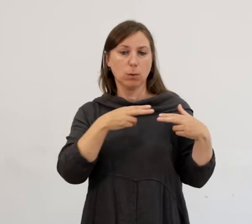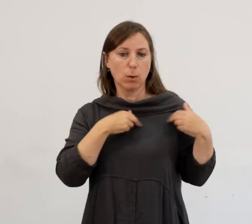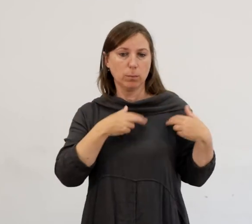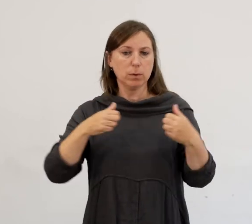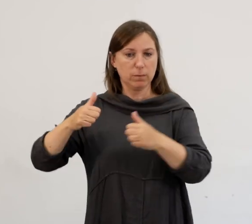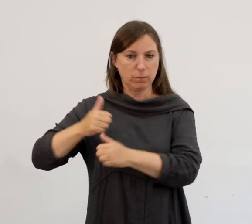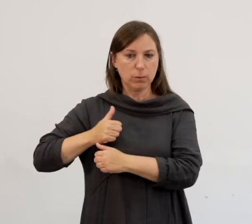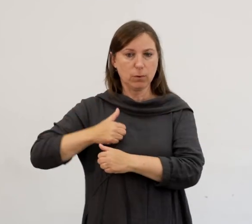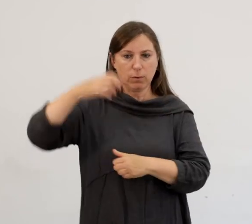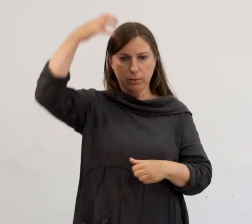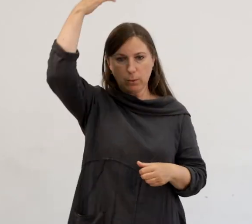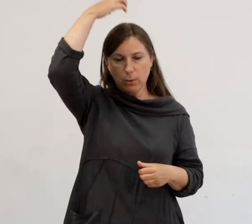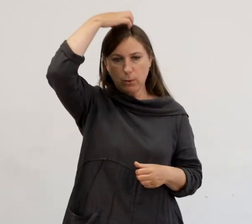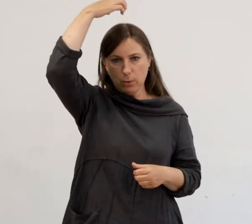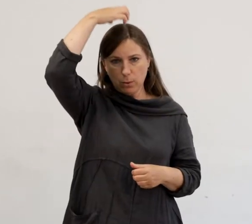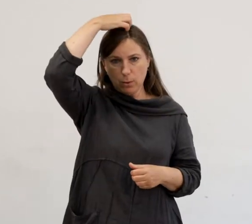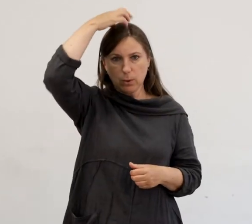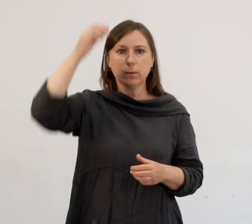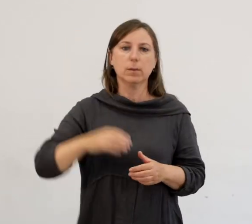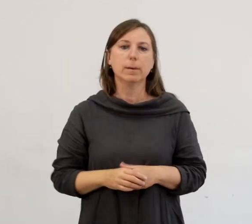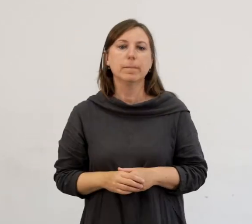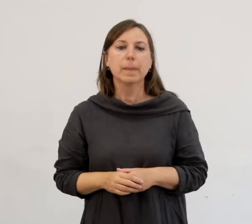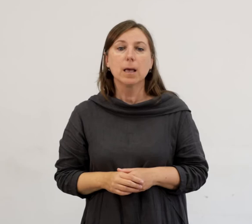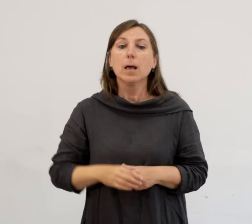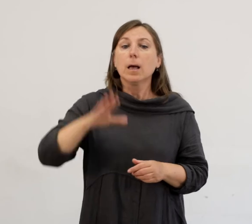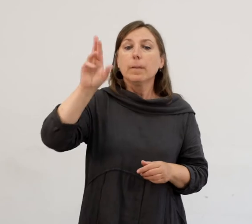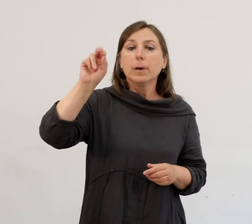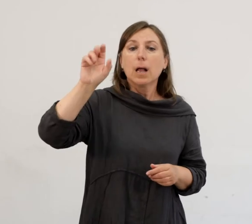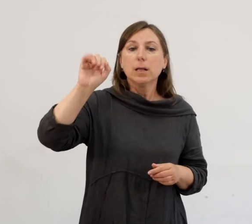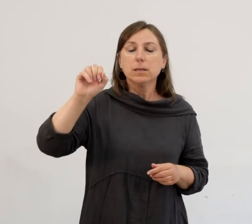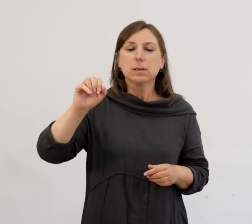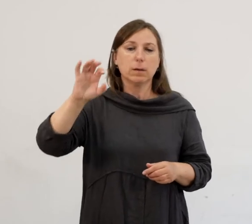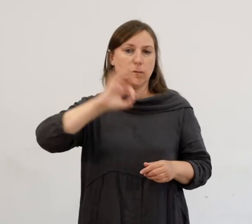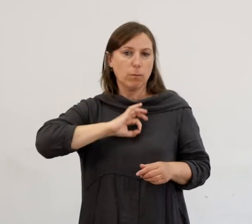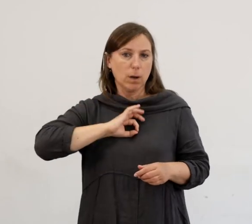Branicki był właścicielem 12 miast, 257 wsi i 17 pałaców.